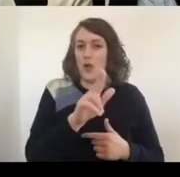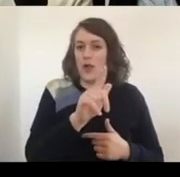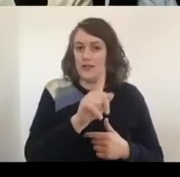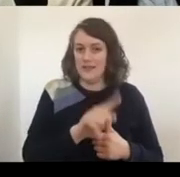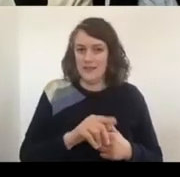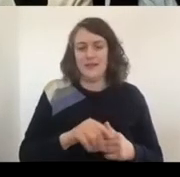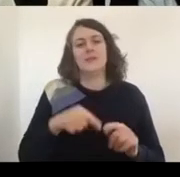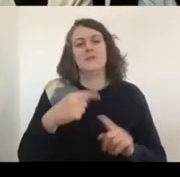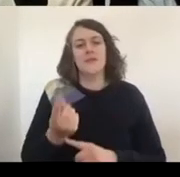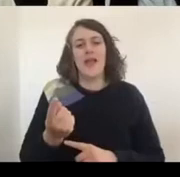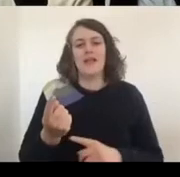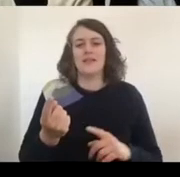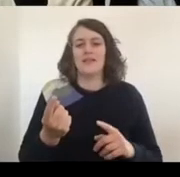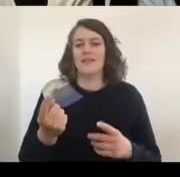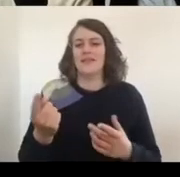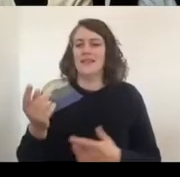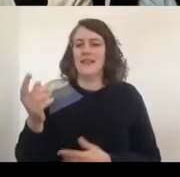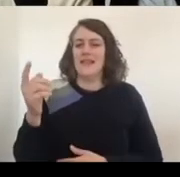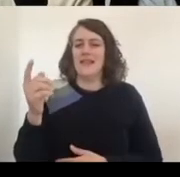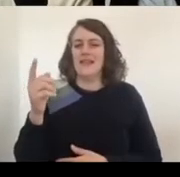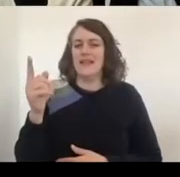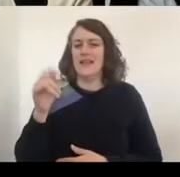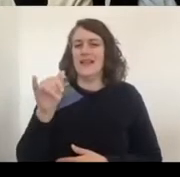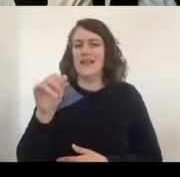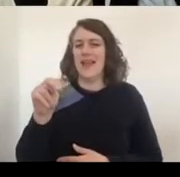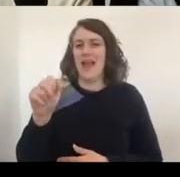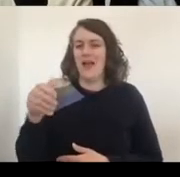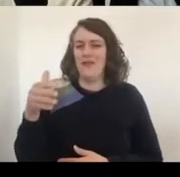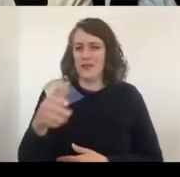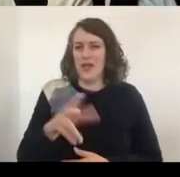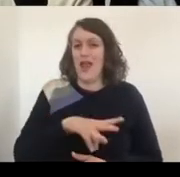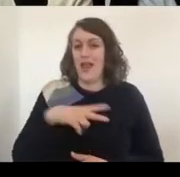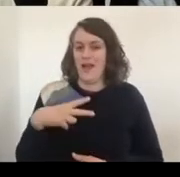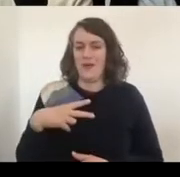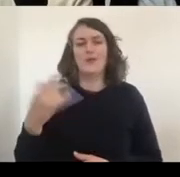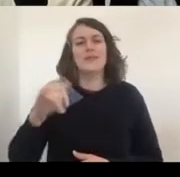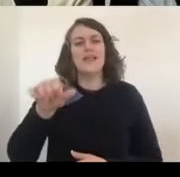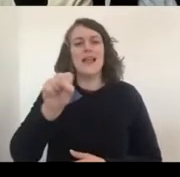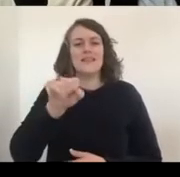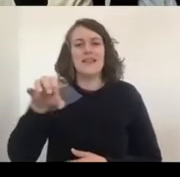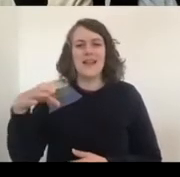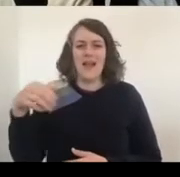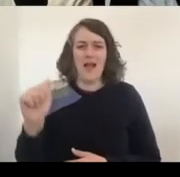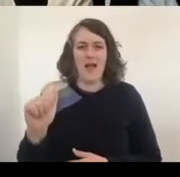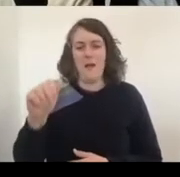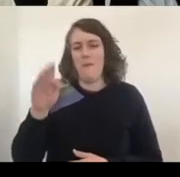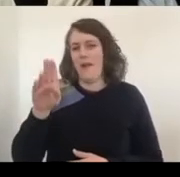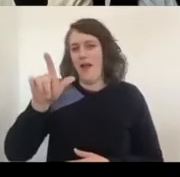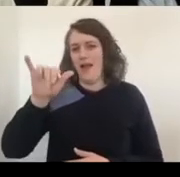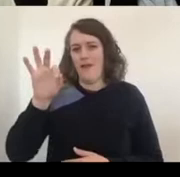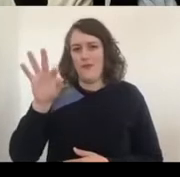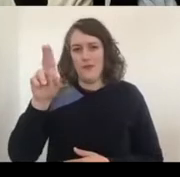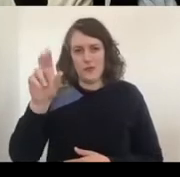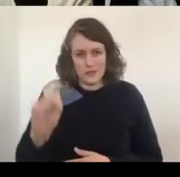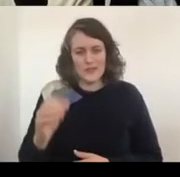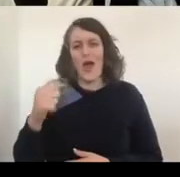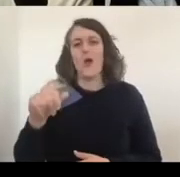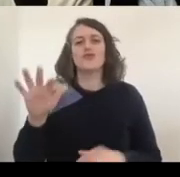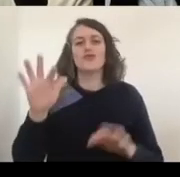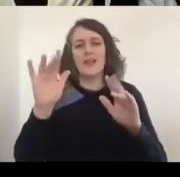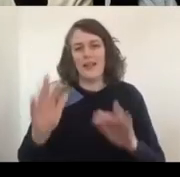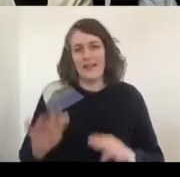Fischer und Jessica Bleifuß aus Schneverdingen und unsere Gebärdensprachedolmetscherin Caroline